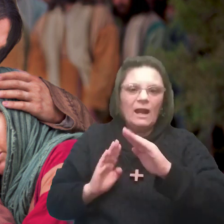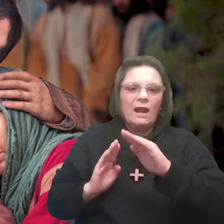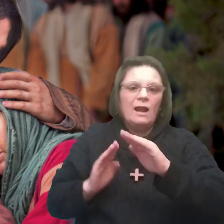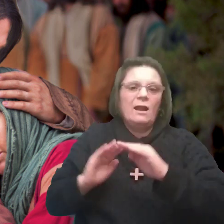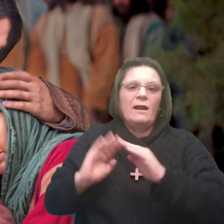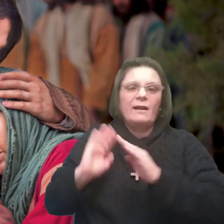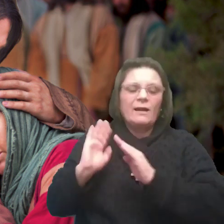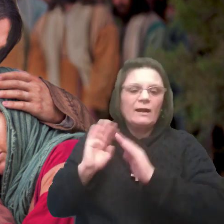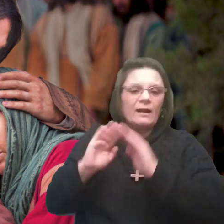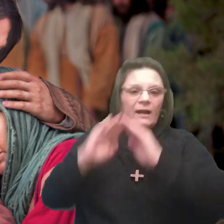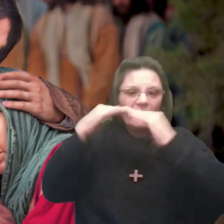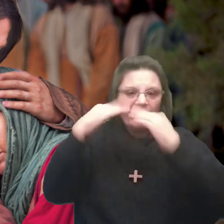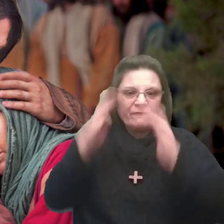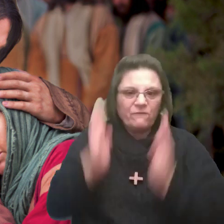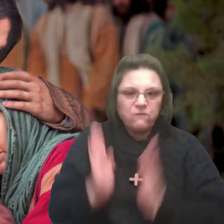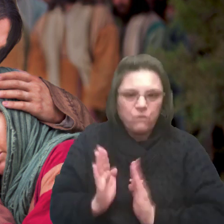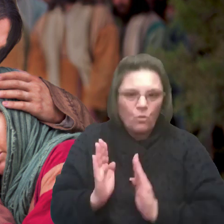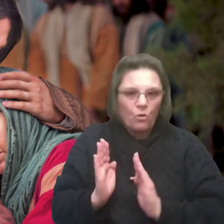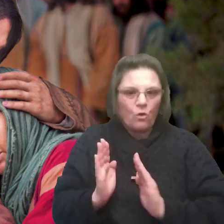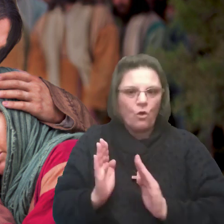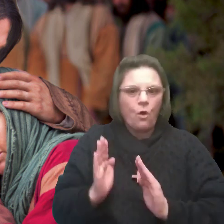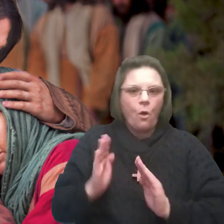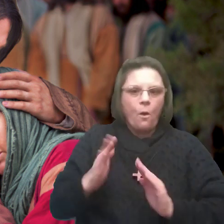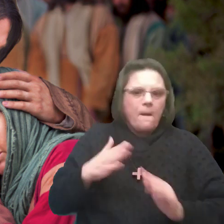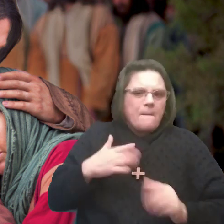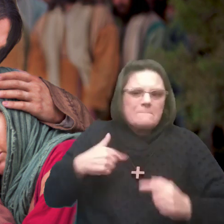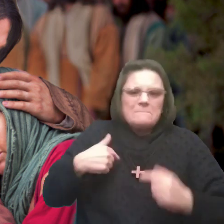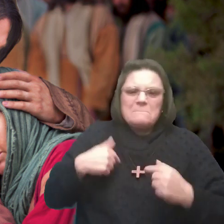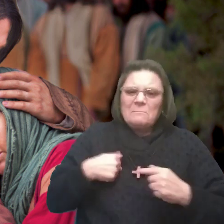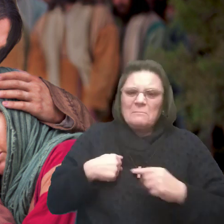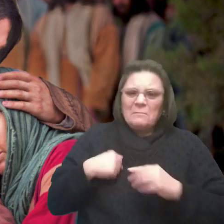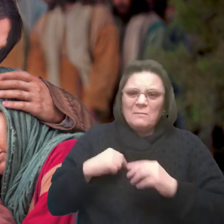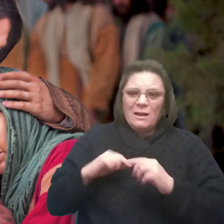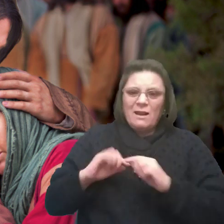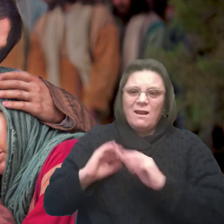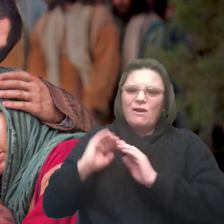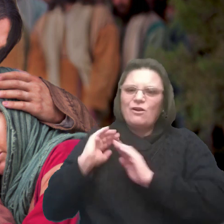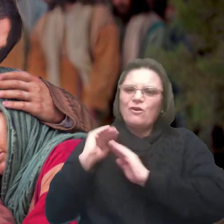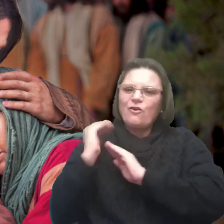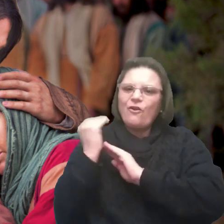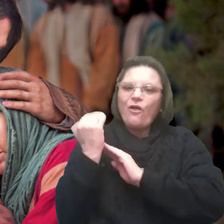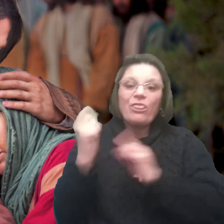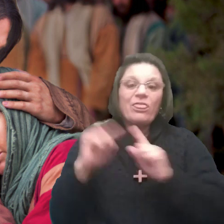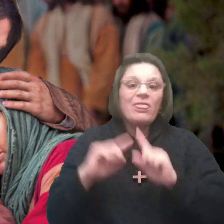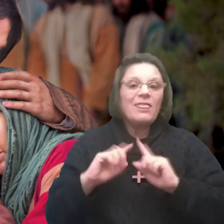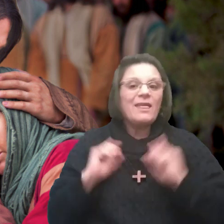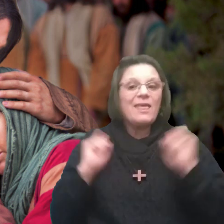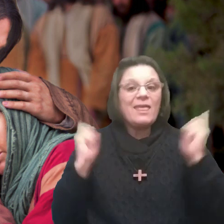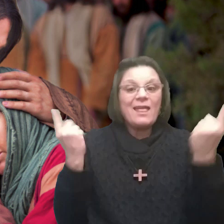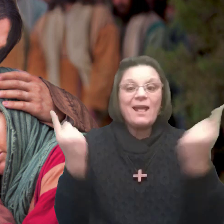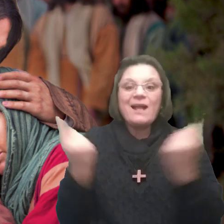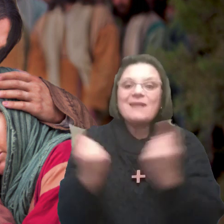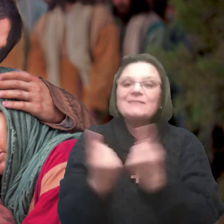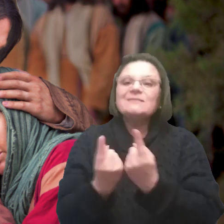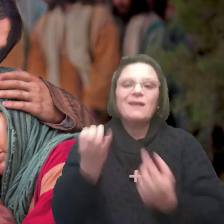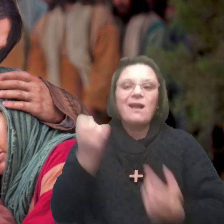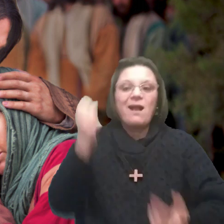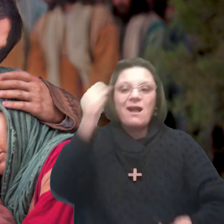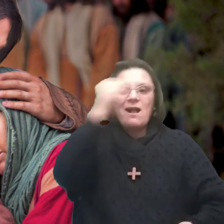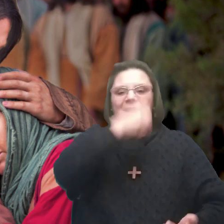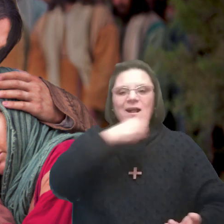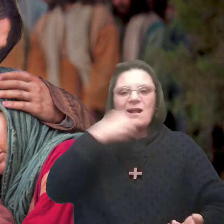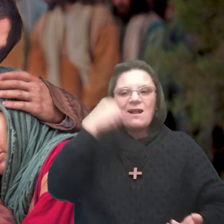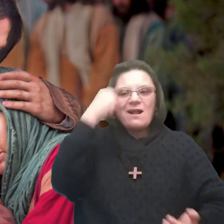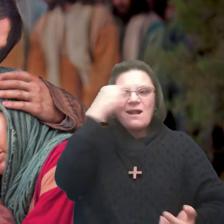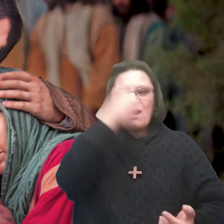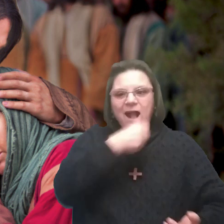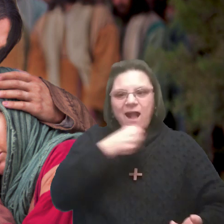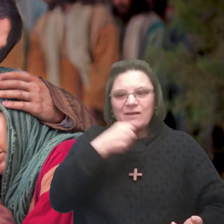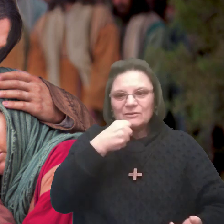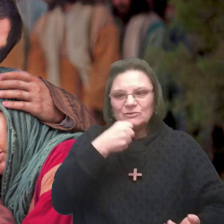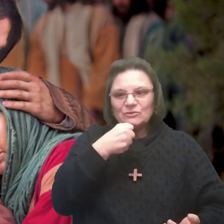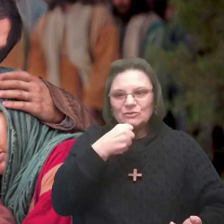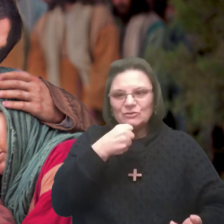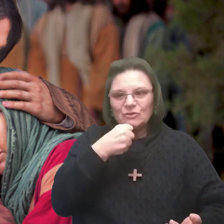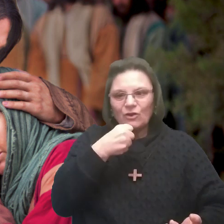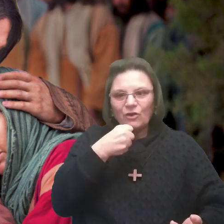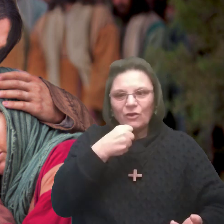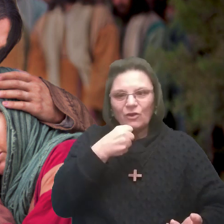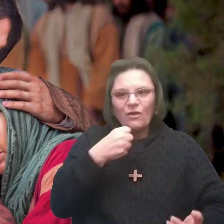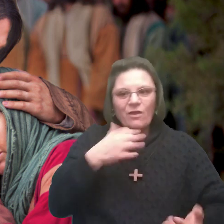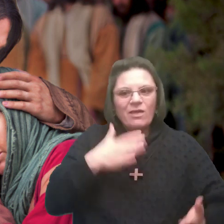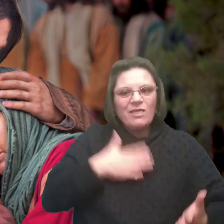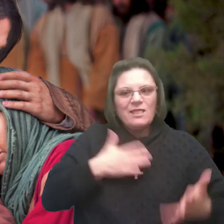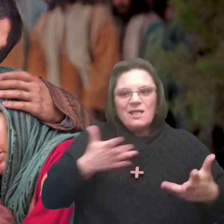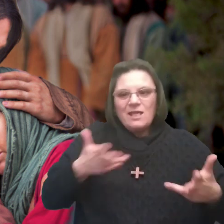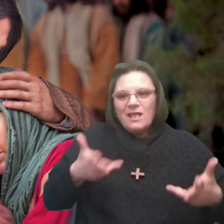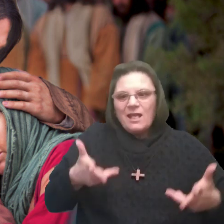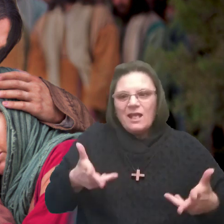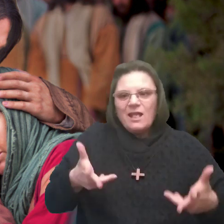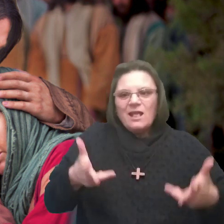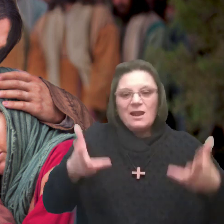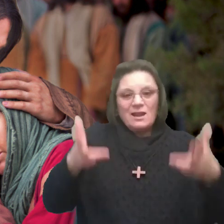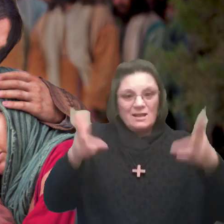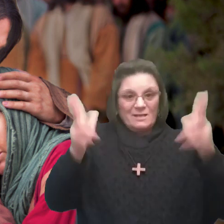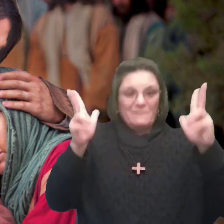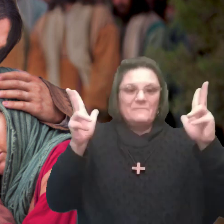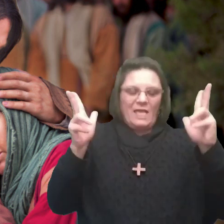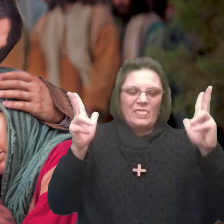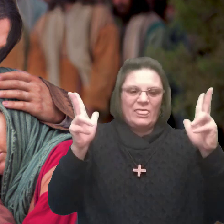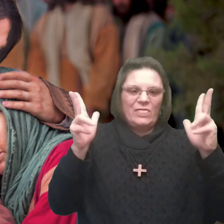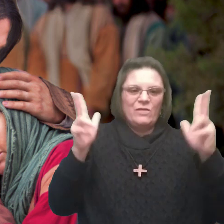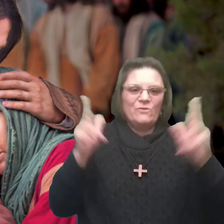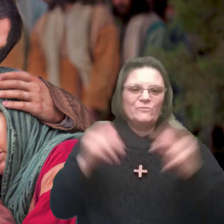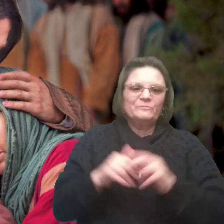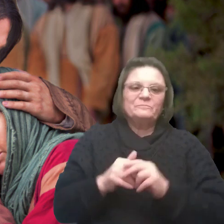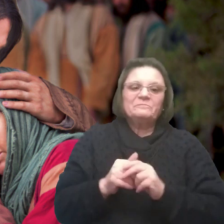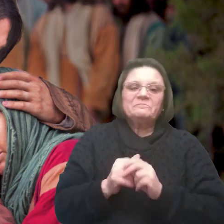Tú eres mi refugio, me rodeas de cantos de liberación